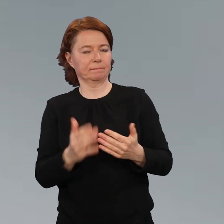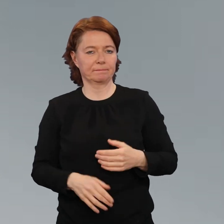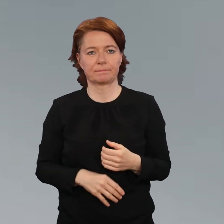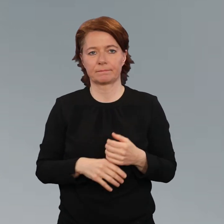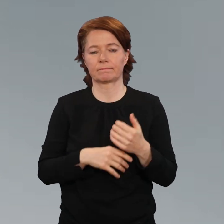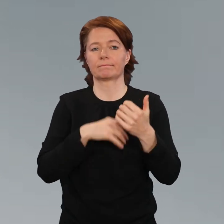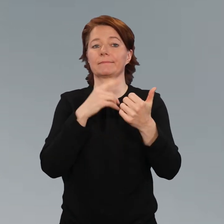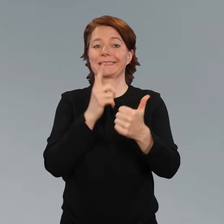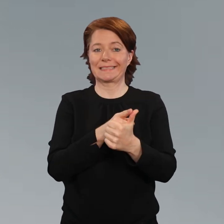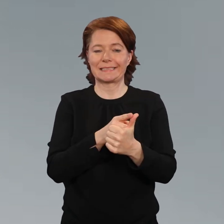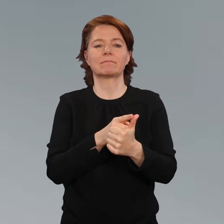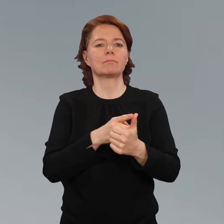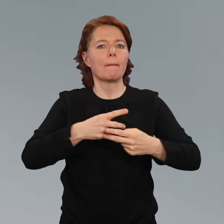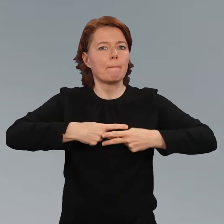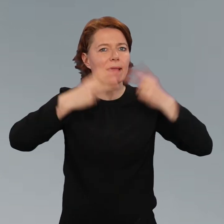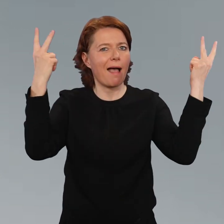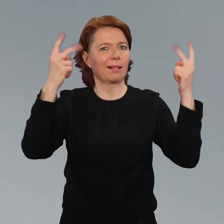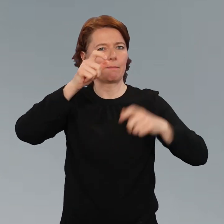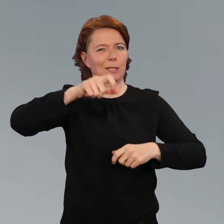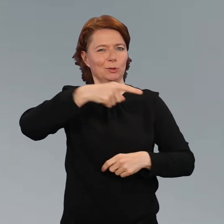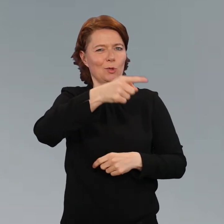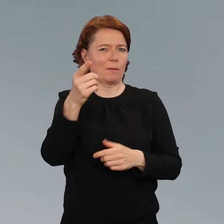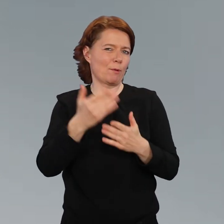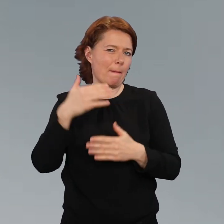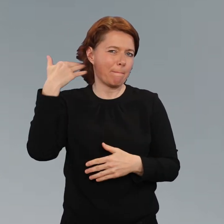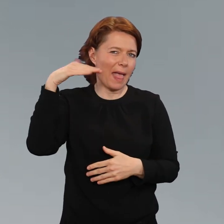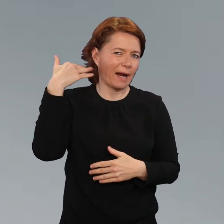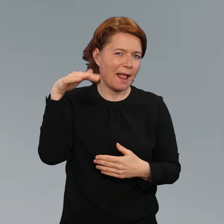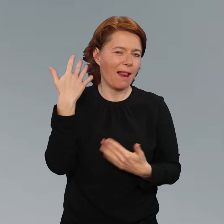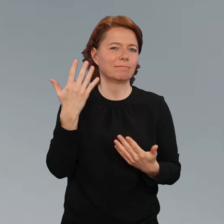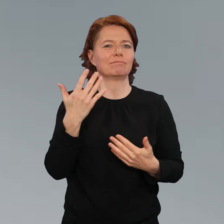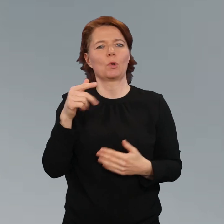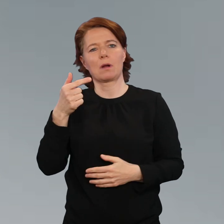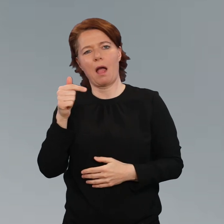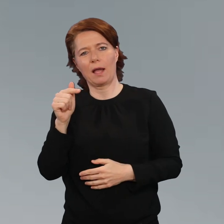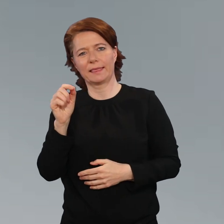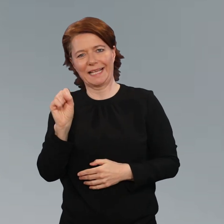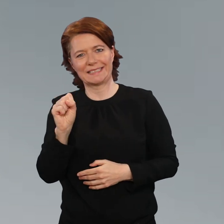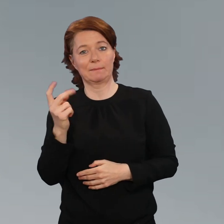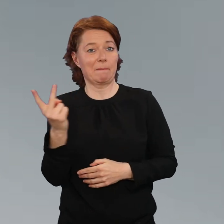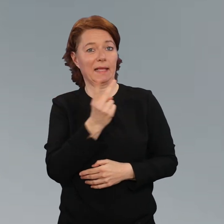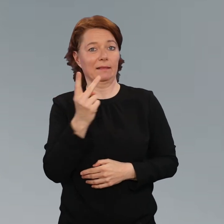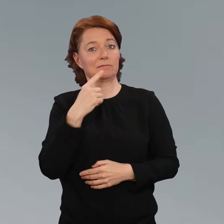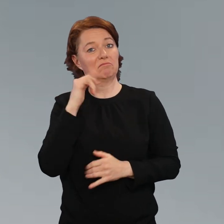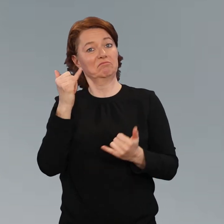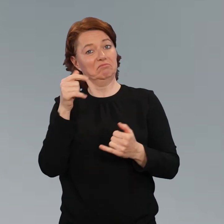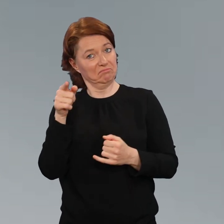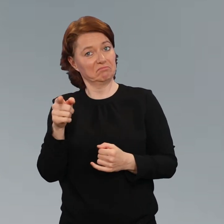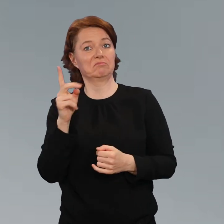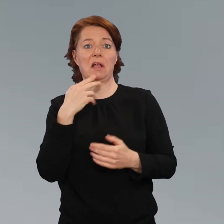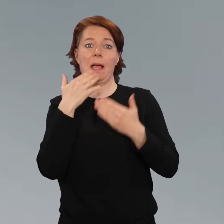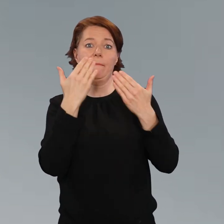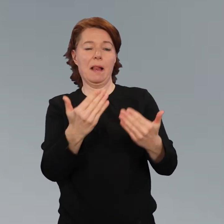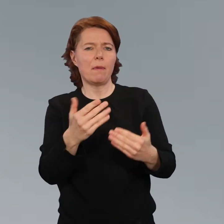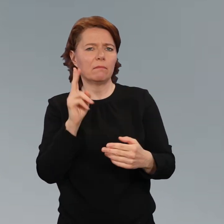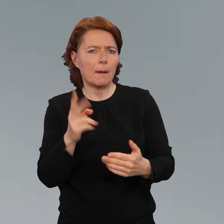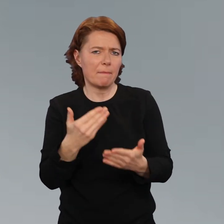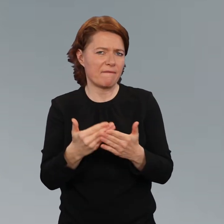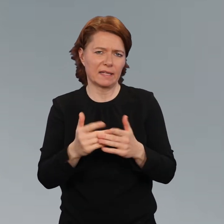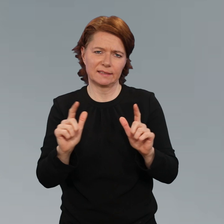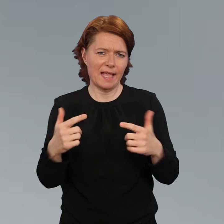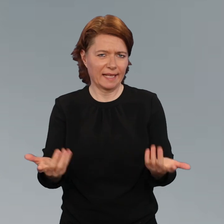6. Berühmte Persönlichkeiten wie Angela Merkel und Bill Gates empfehlen das System, ohne dass belegbare Quellen genannt werden